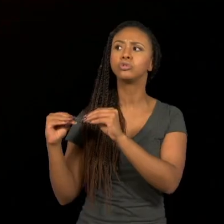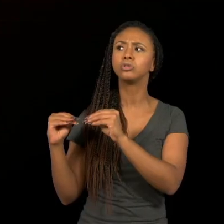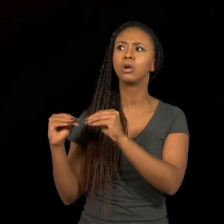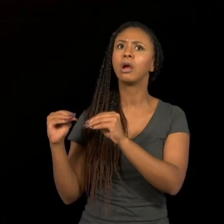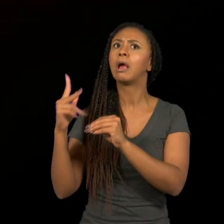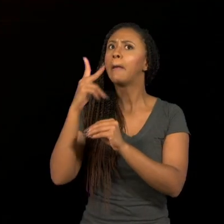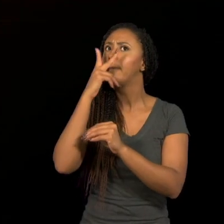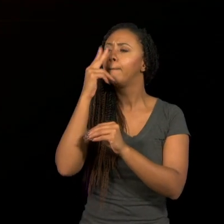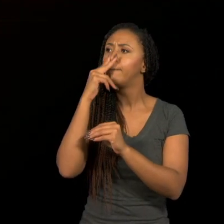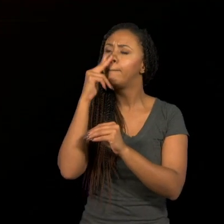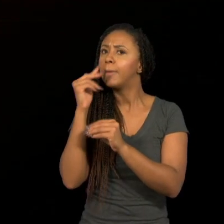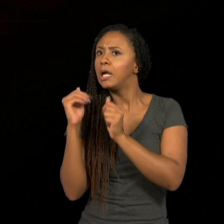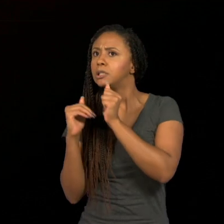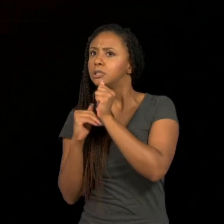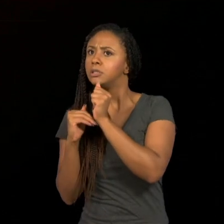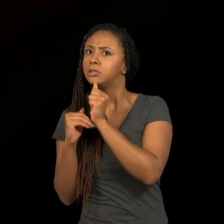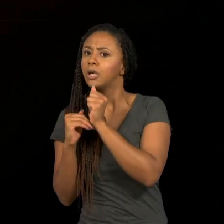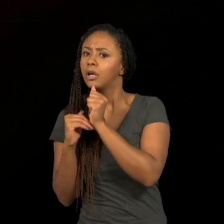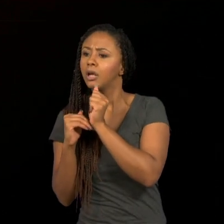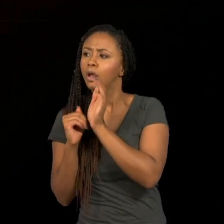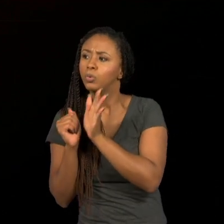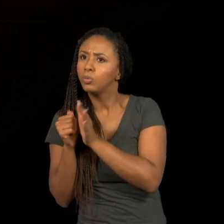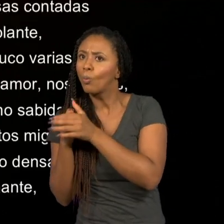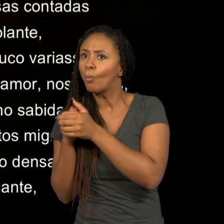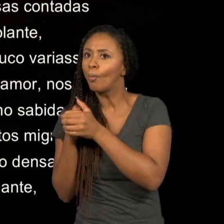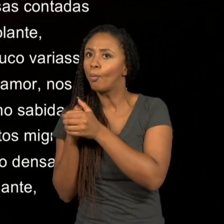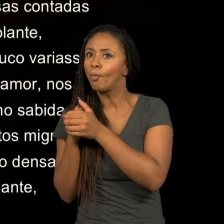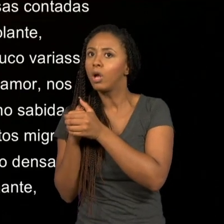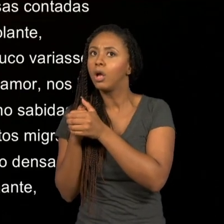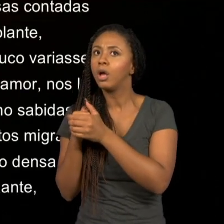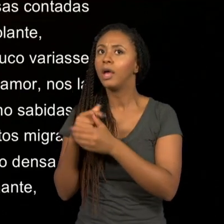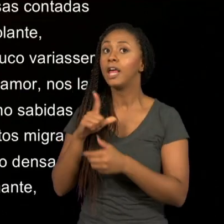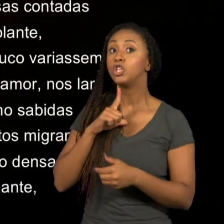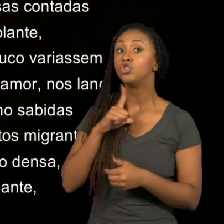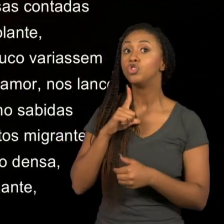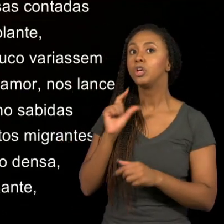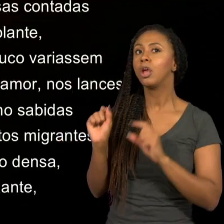SEGREDO", "TRAZIAM CONSPIRANTES". É ALGUMA COISA